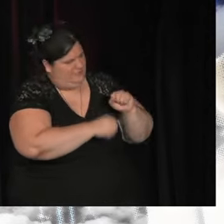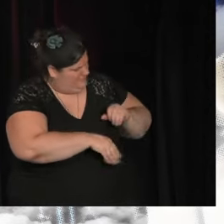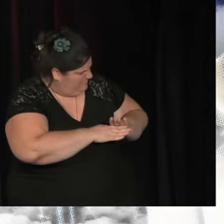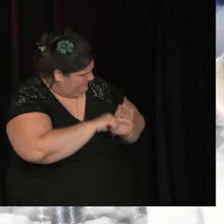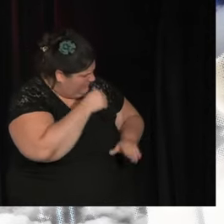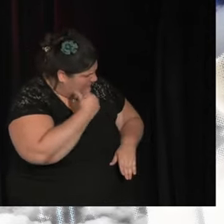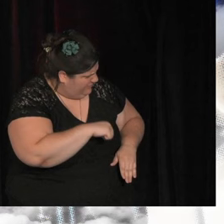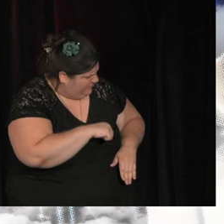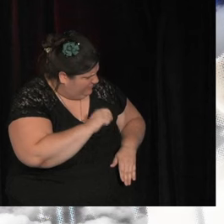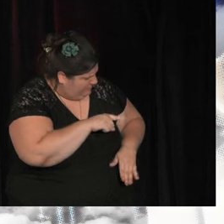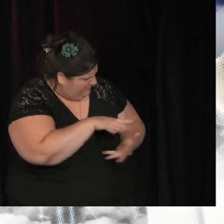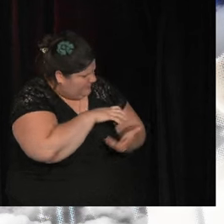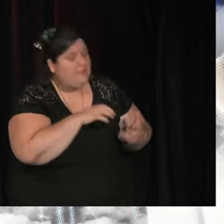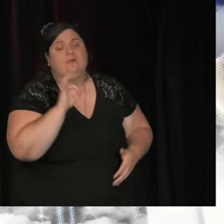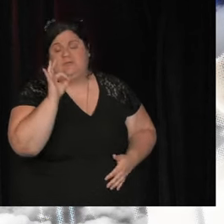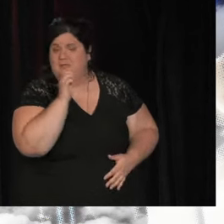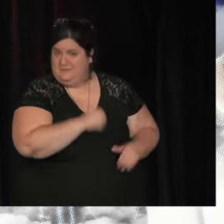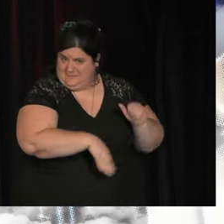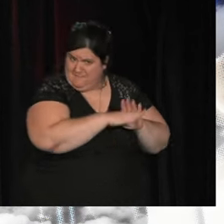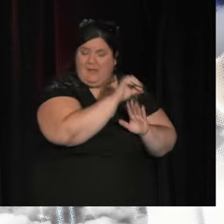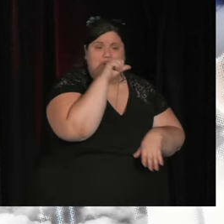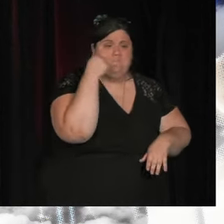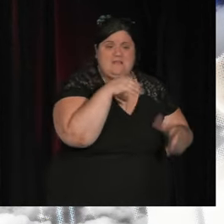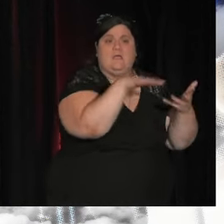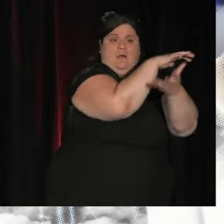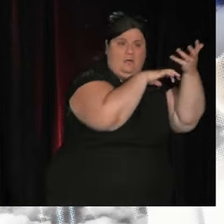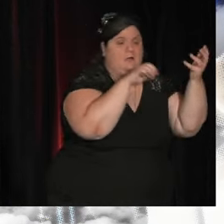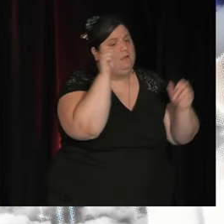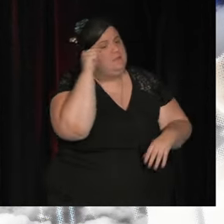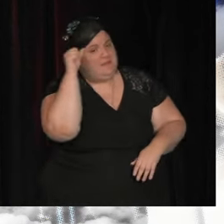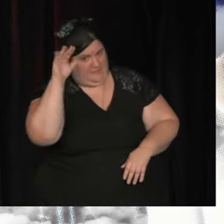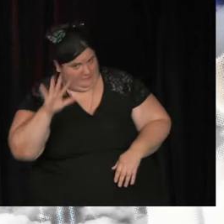les polémiques ? Oui, c'est ça, c'est la Belgique en premier. Après, il y a des pays d'Asie de l'Est qui s'y sont rajoutés mais en gros,